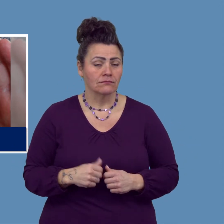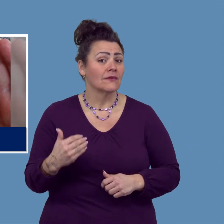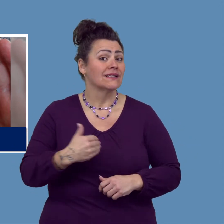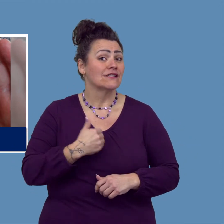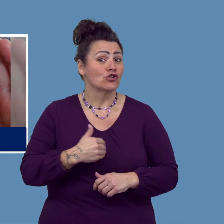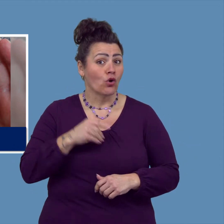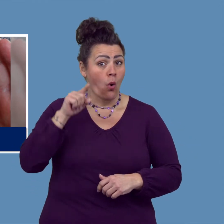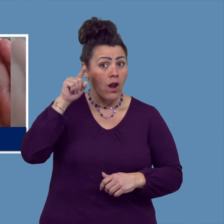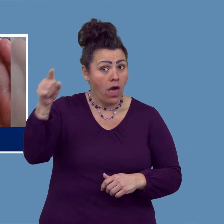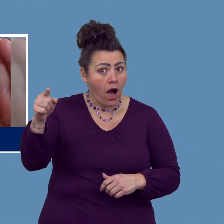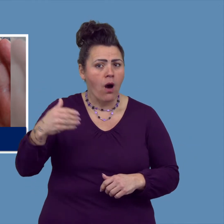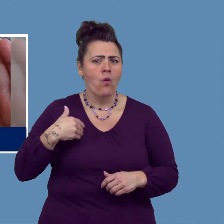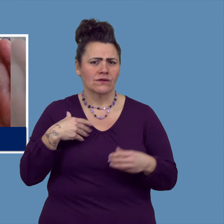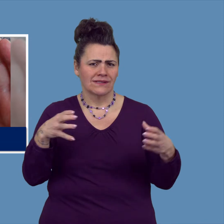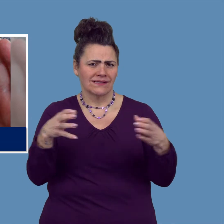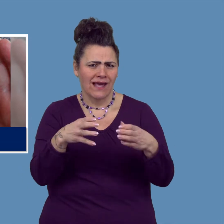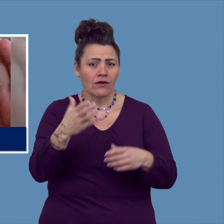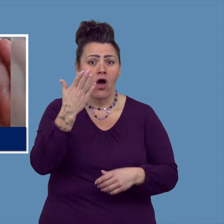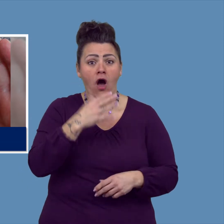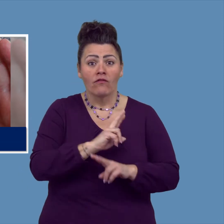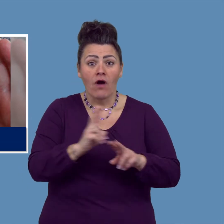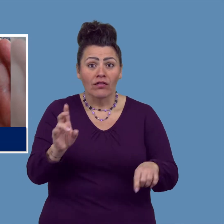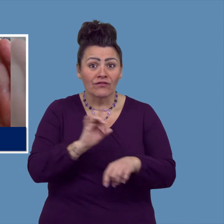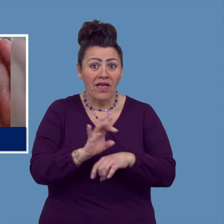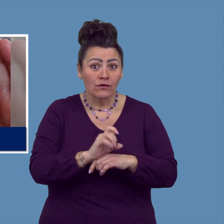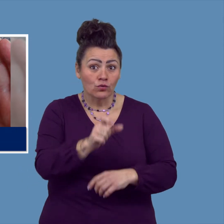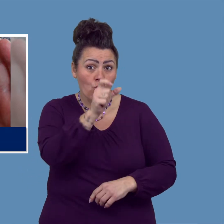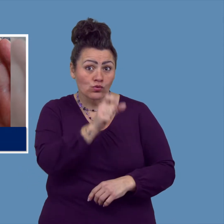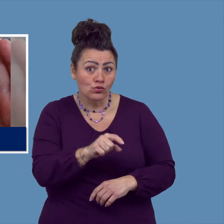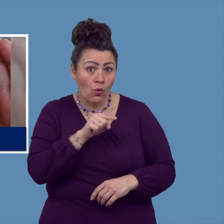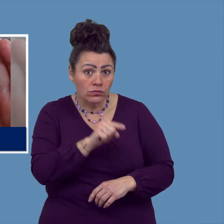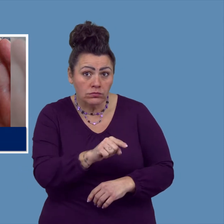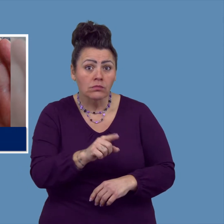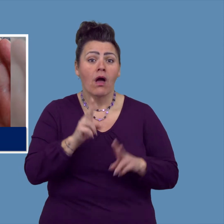Az iskolákban ha fertőzött van az osztályban,